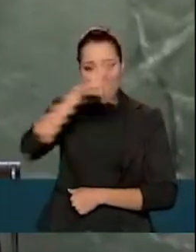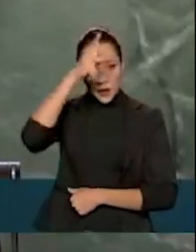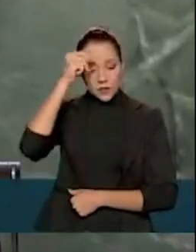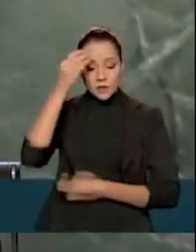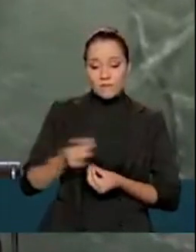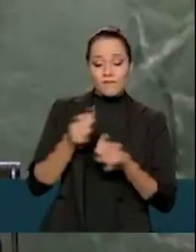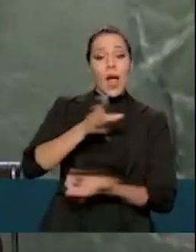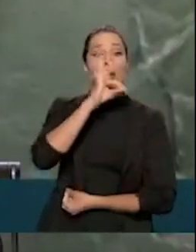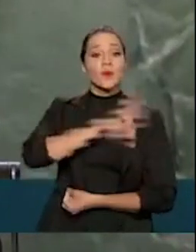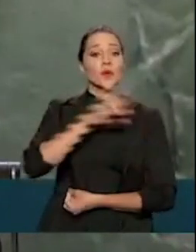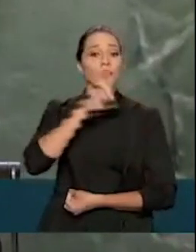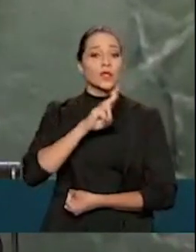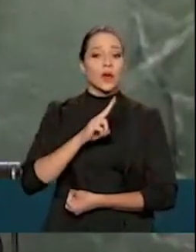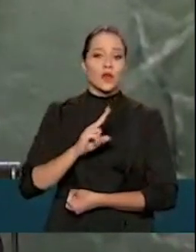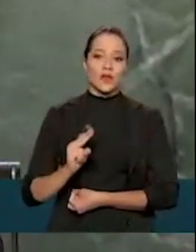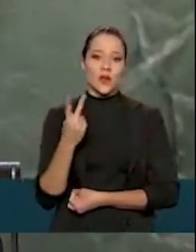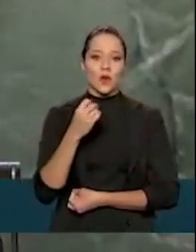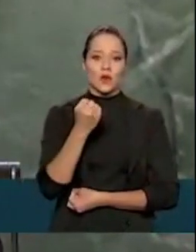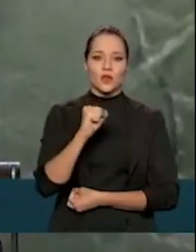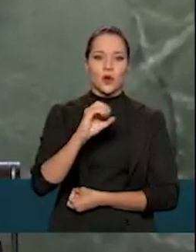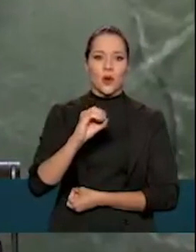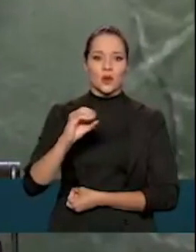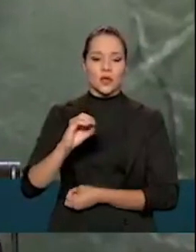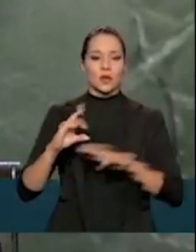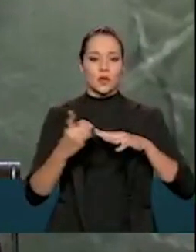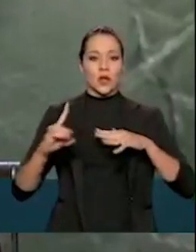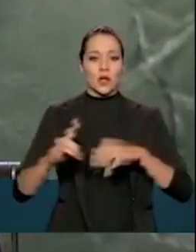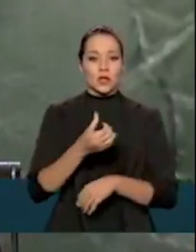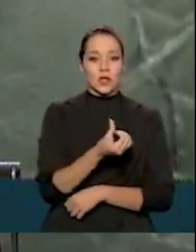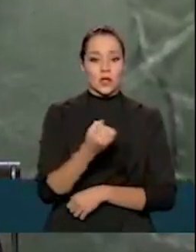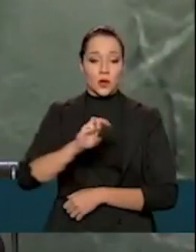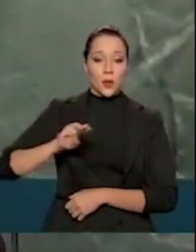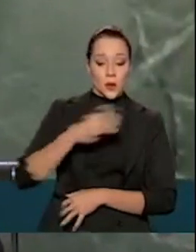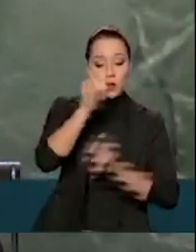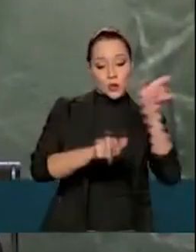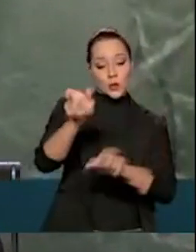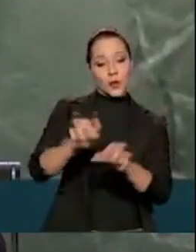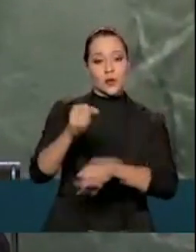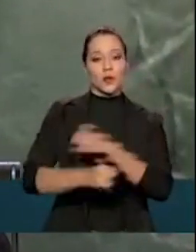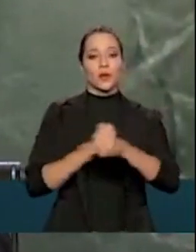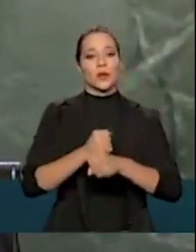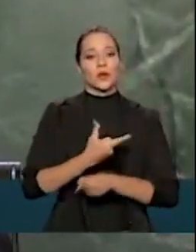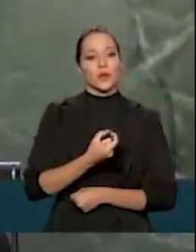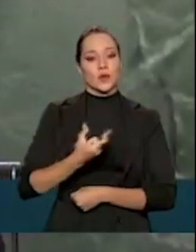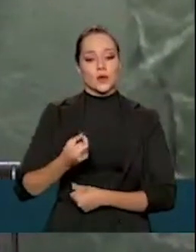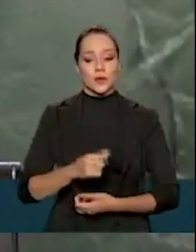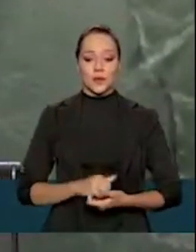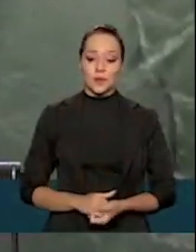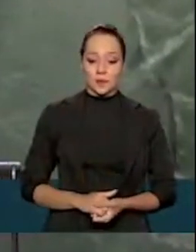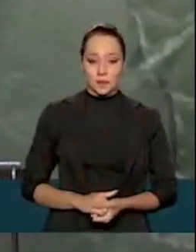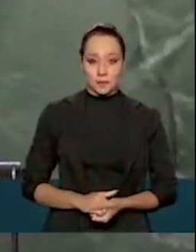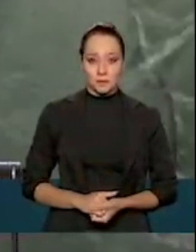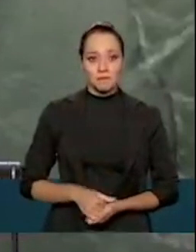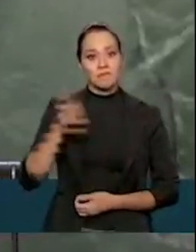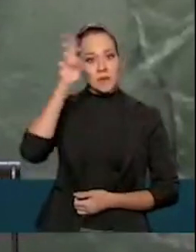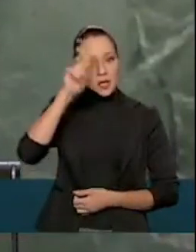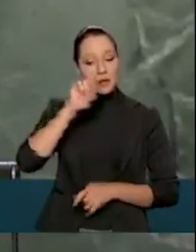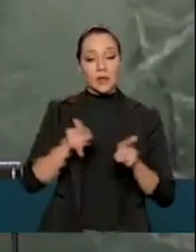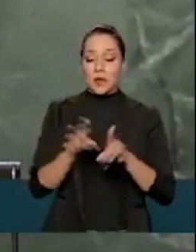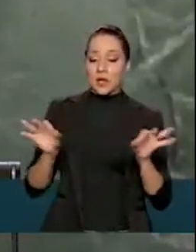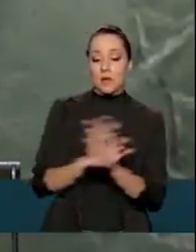um auxílio emergencial de $800 para 68 milhões de pessoas em 2020 lembro que terminamos 2020